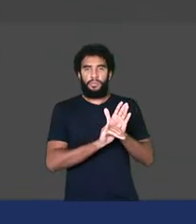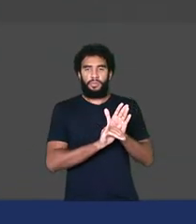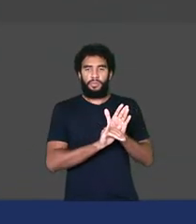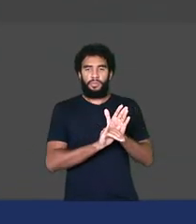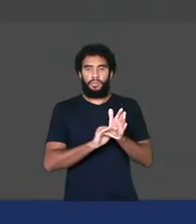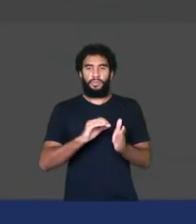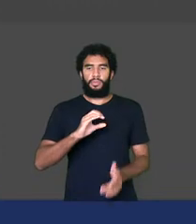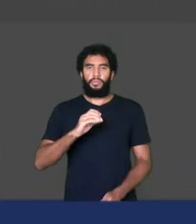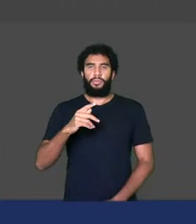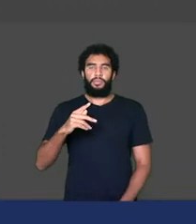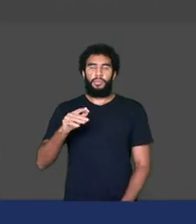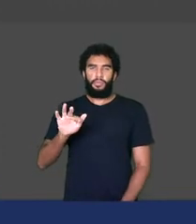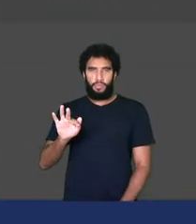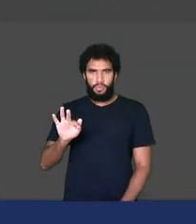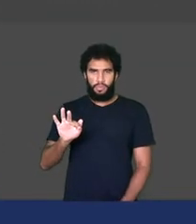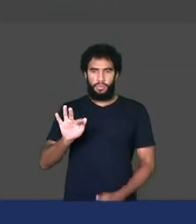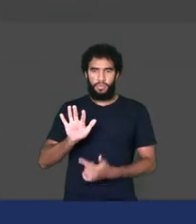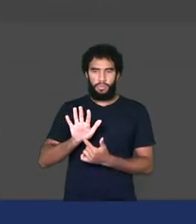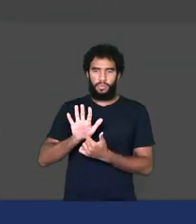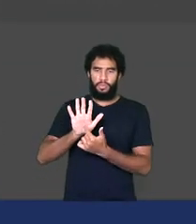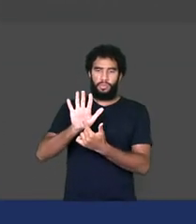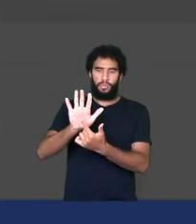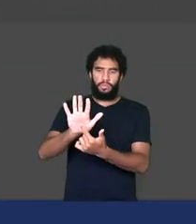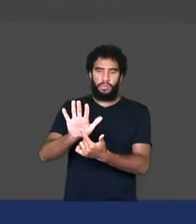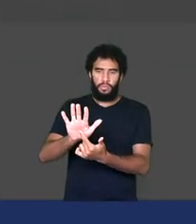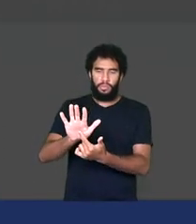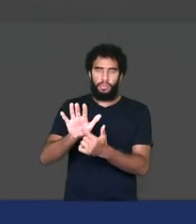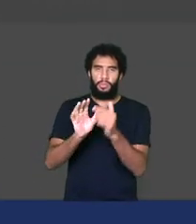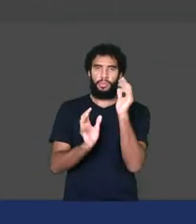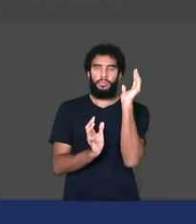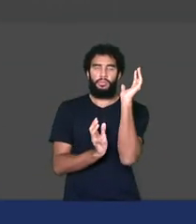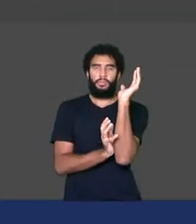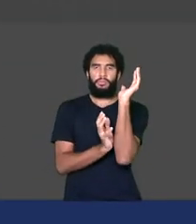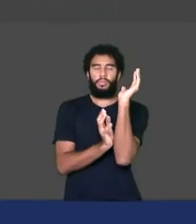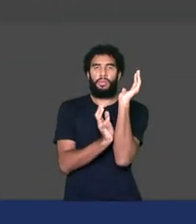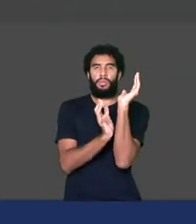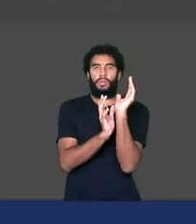AGORA DE IDENTIDADE QUE FOI LANÇADO PELO GOVERNO, O CPF QUE TRARÁUMA ENORME